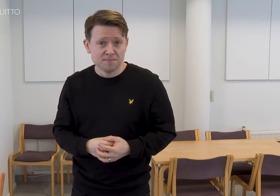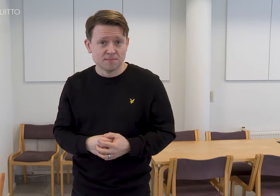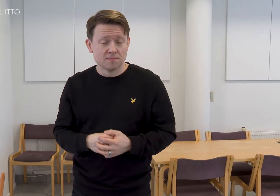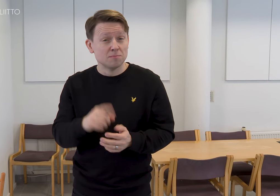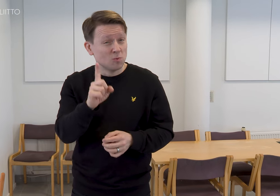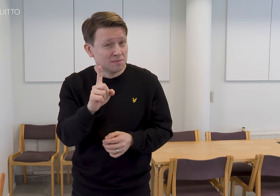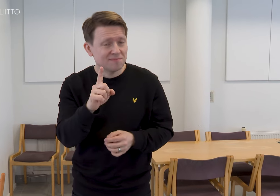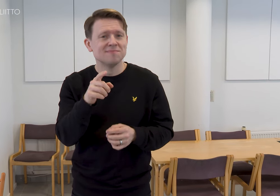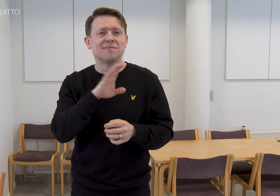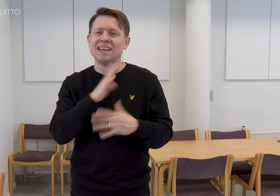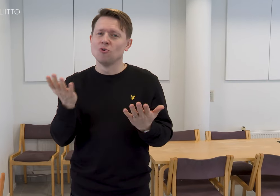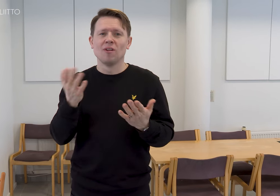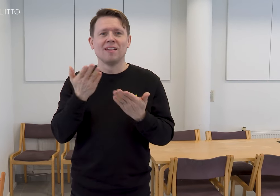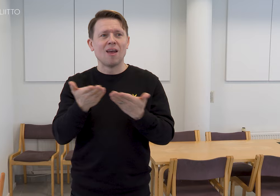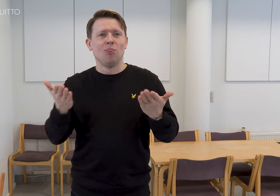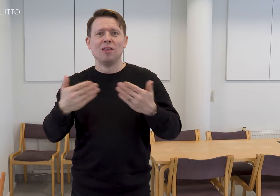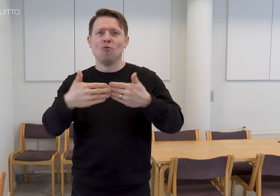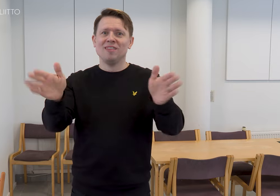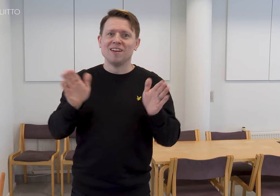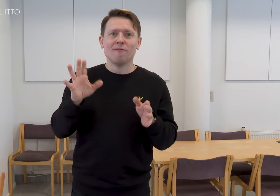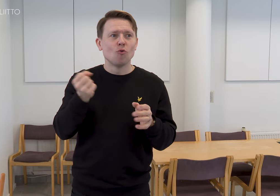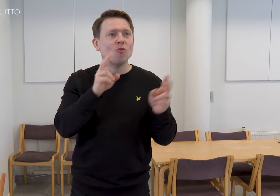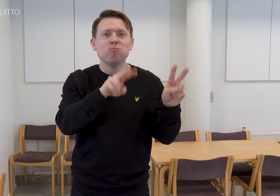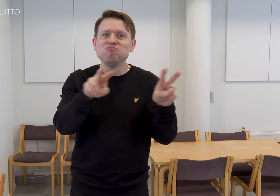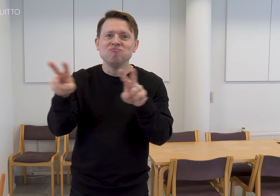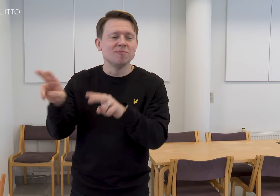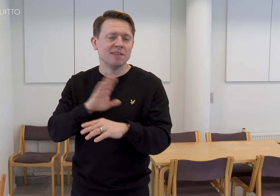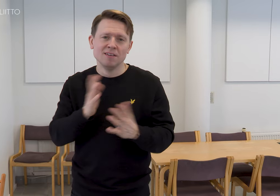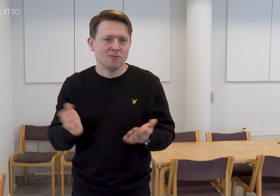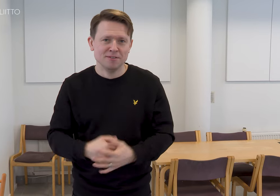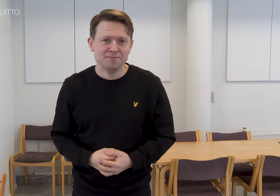Mutta Werstaalla ei ole Kuurojen museon näyttelytilaa, jota kaikki voisivat käydä katsomassa.